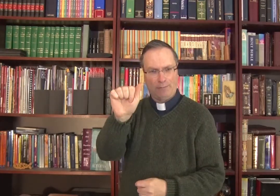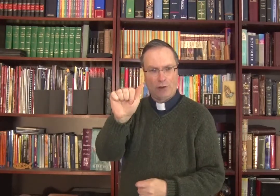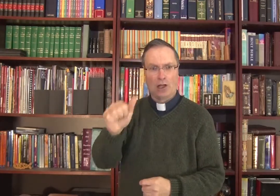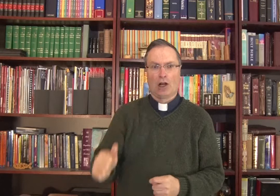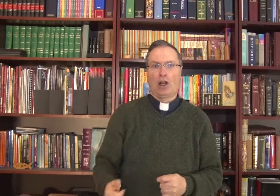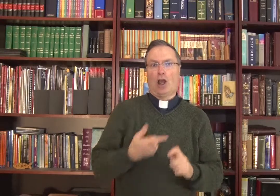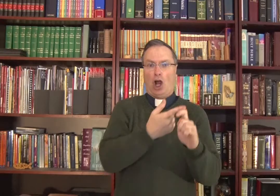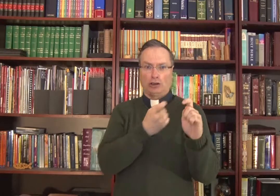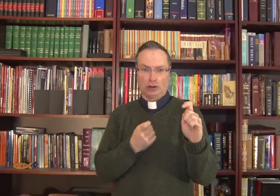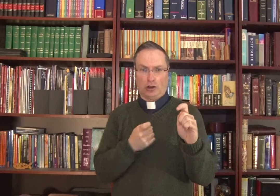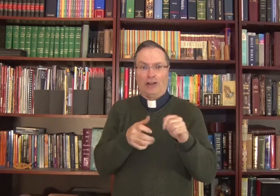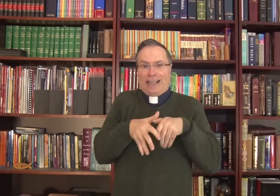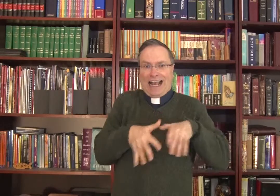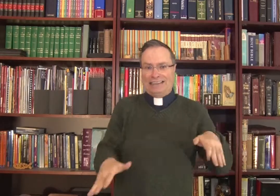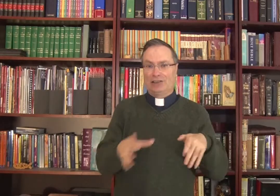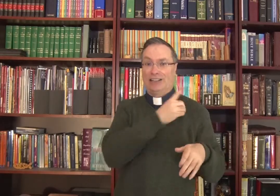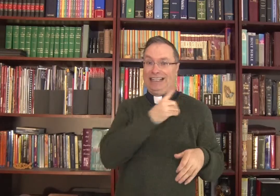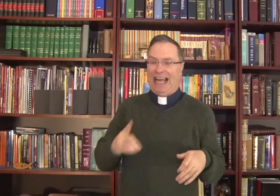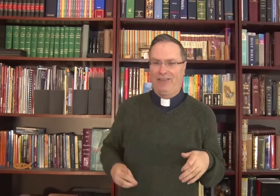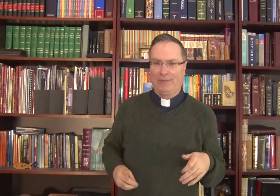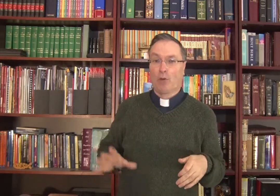le rejeton de la racine de David,